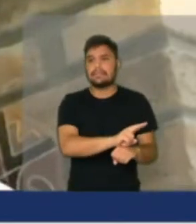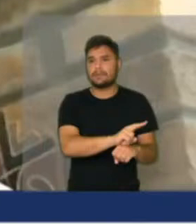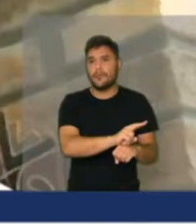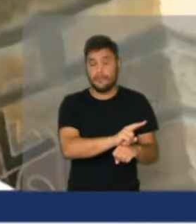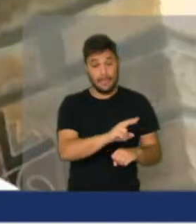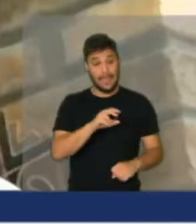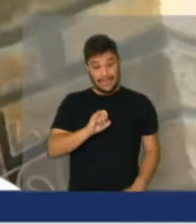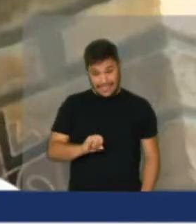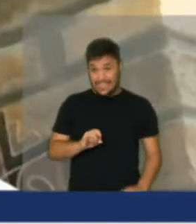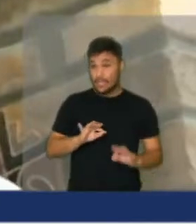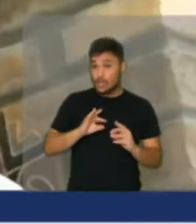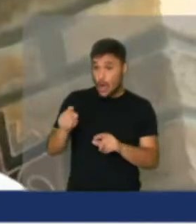FIZESSEM O QUE PAULO GUEDES FAZ... A ECONOMIA BRASILEIRA